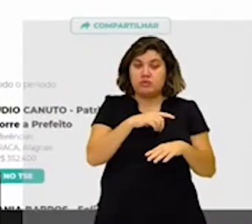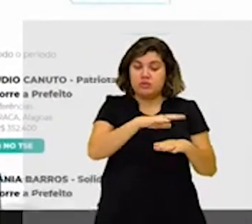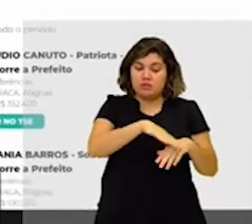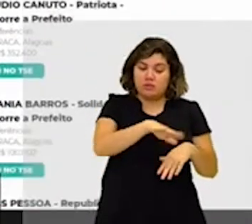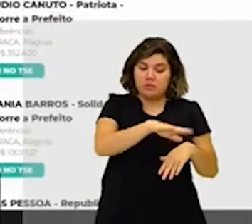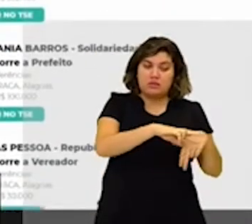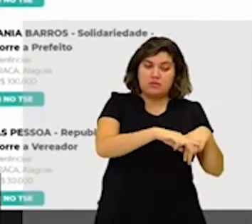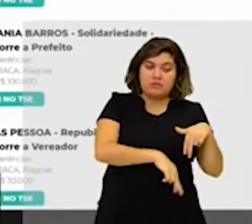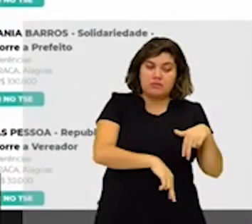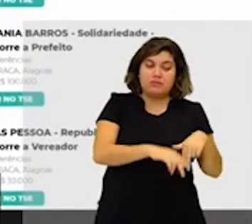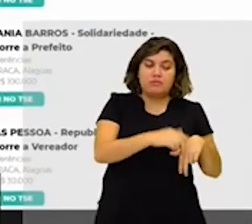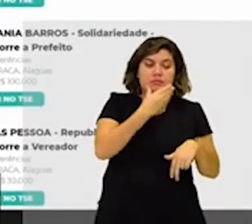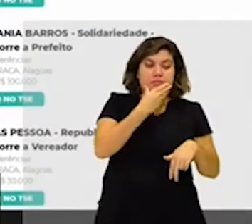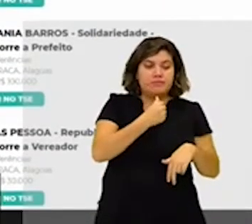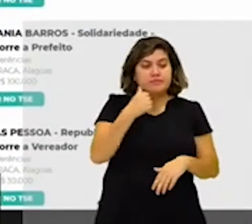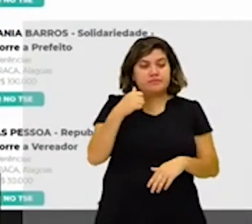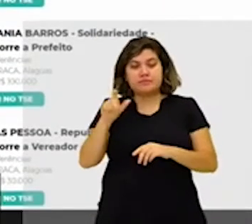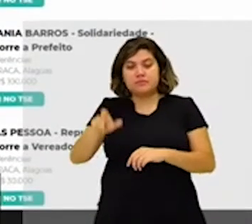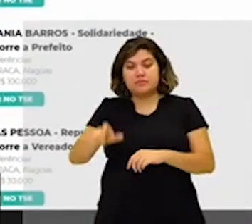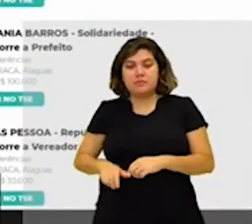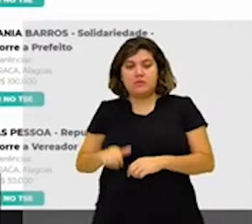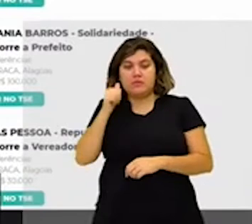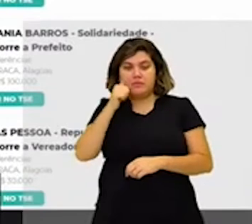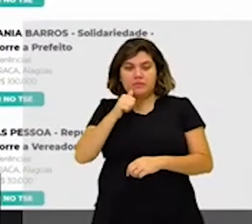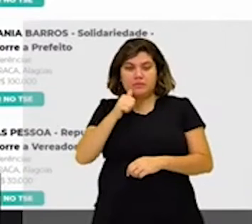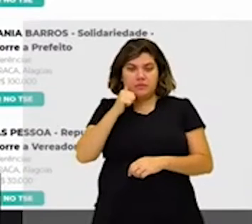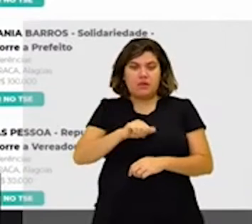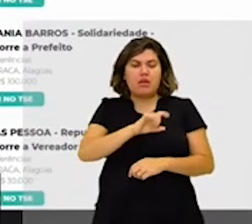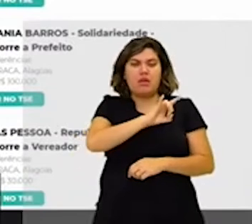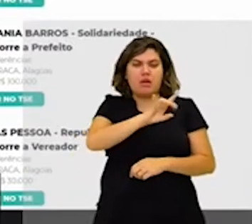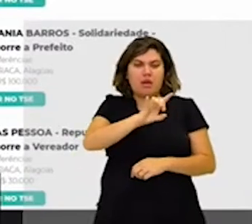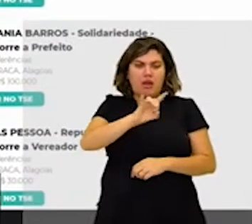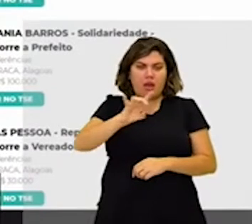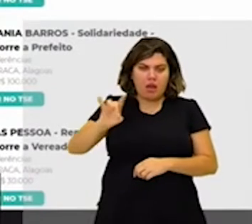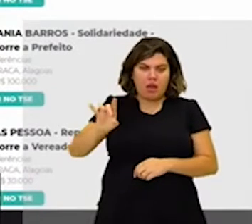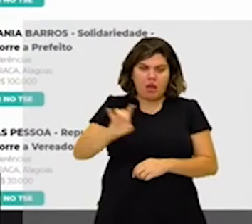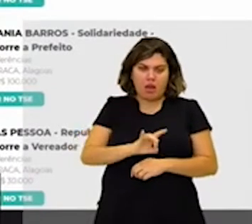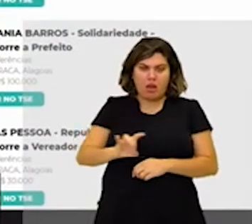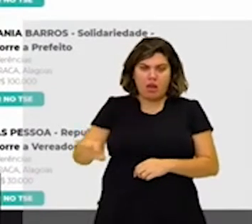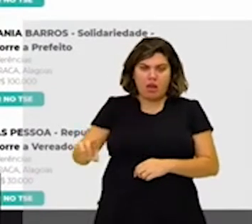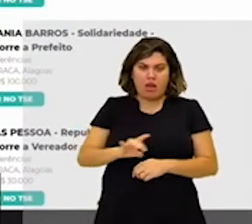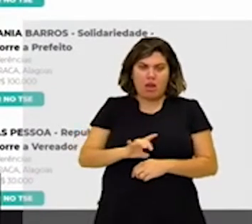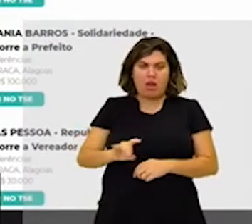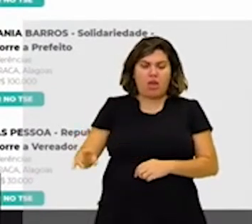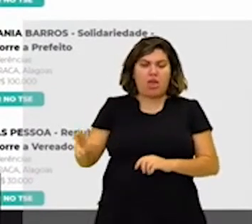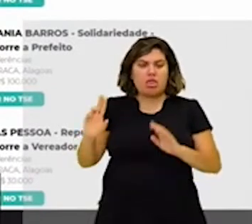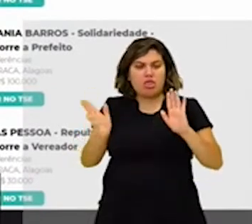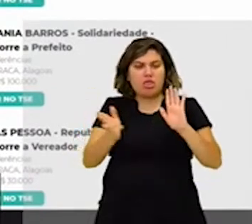ó e aqui cada uma que declarou a gente depois consegue ver exatamente quanto foi recebida